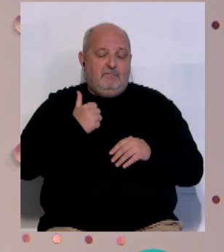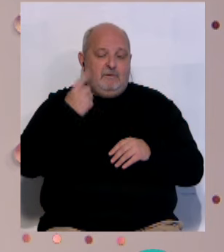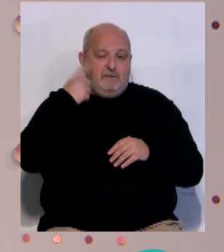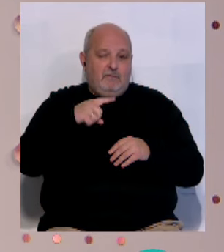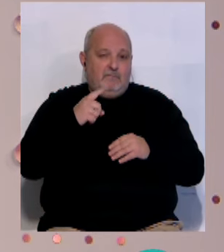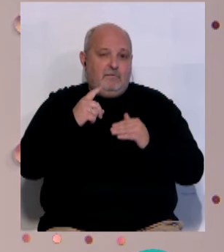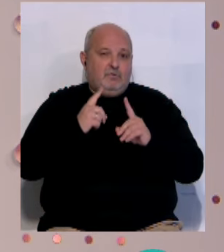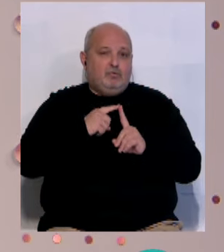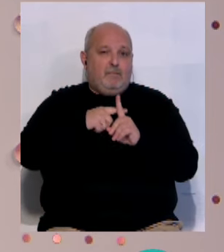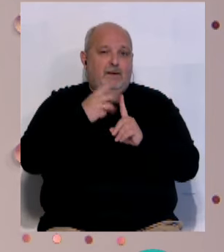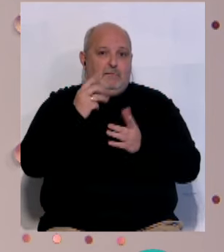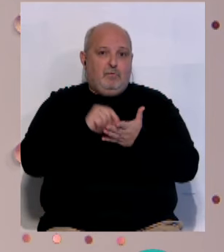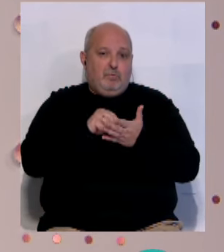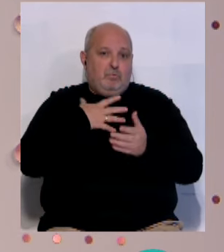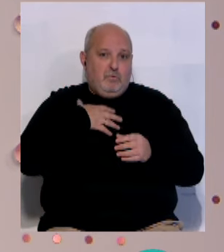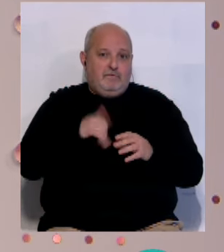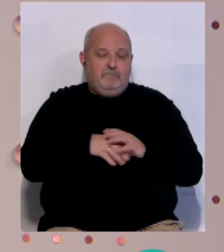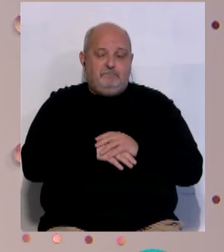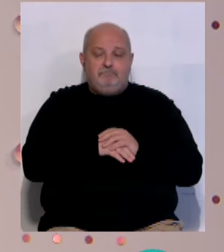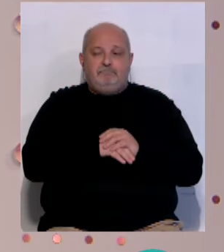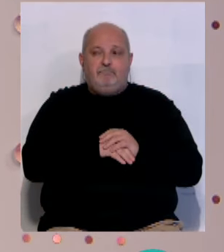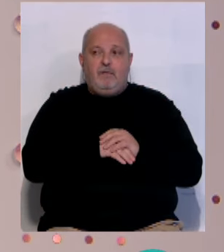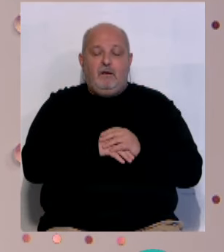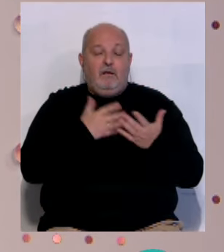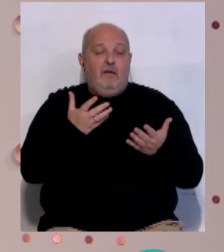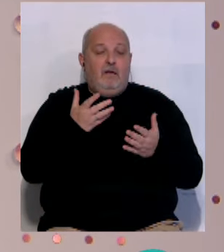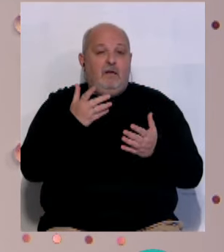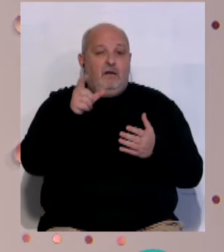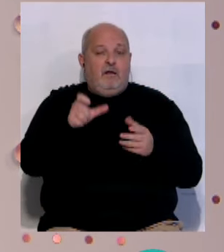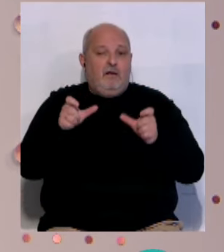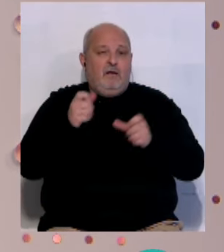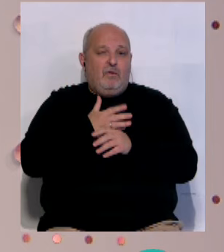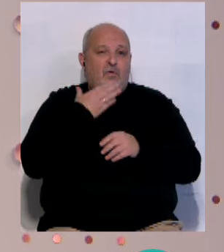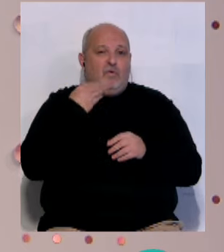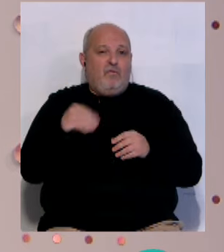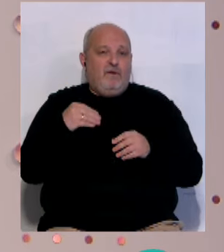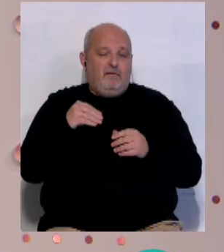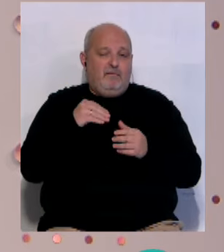sumar de tres la verdad que ellos tienen la baza de de esos jugadores jóvenes con con energía con